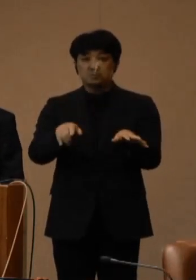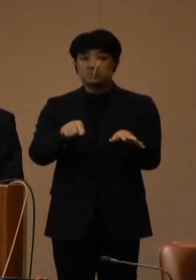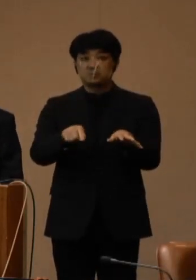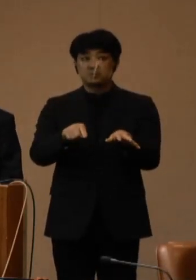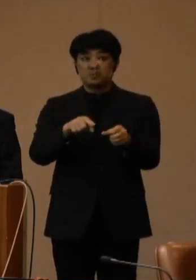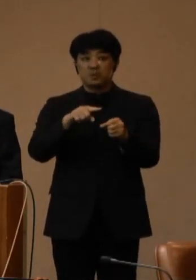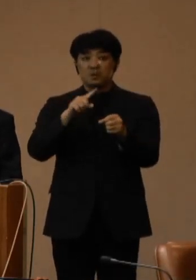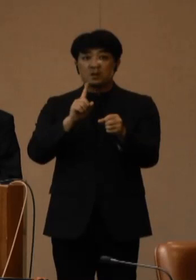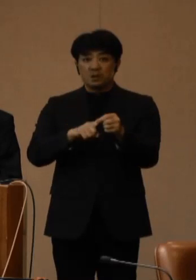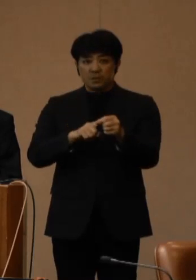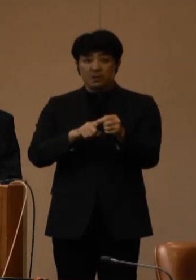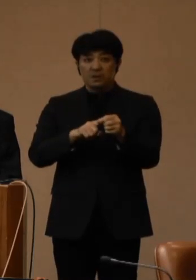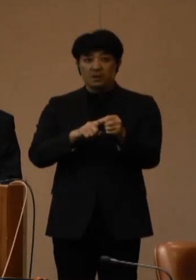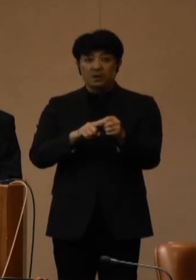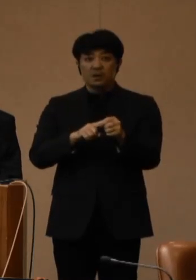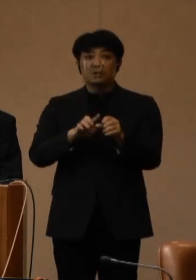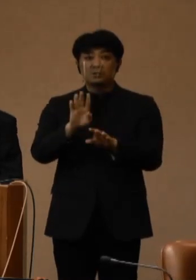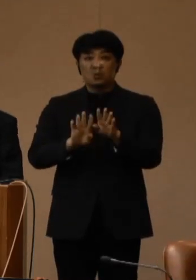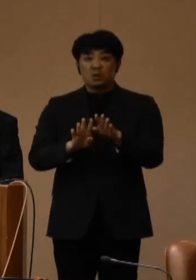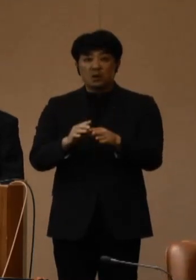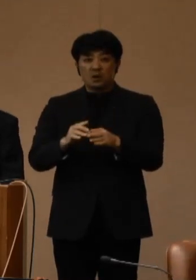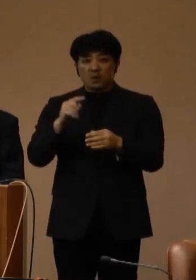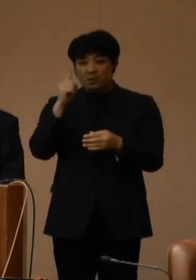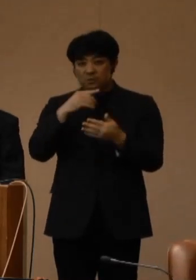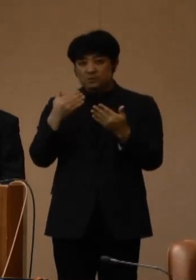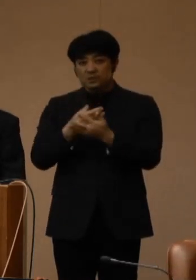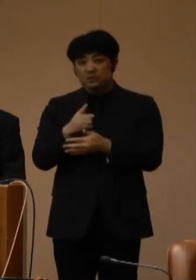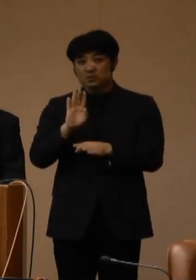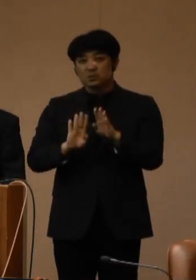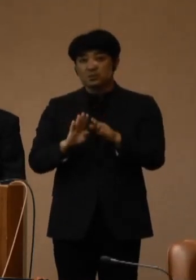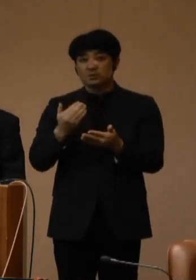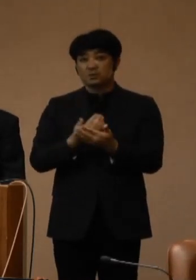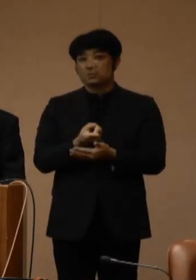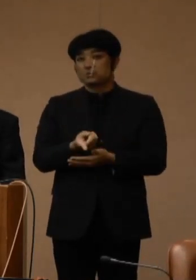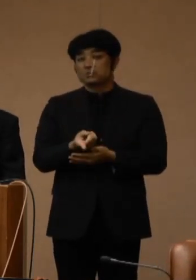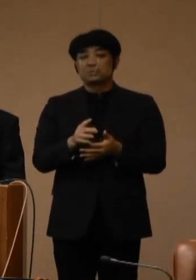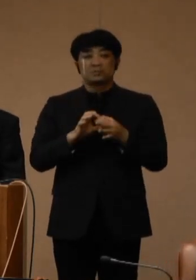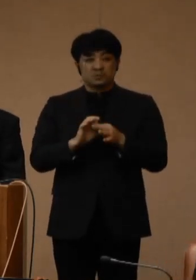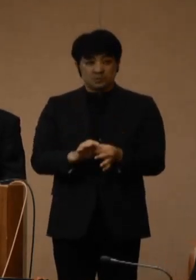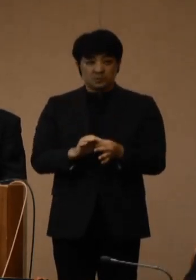深刻化している特別な年です。